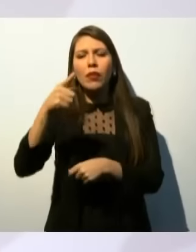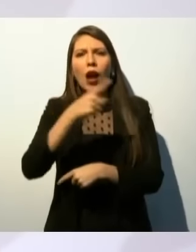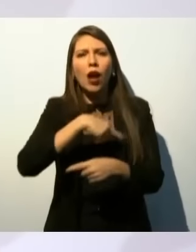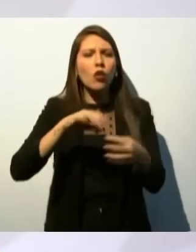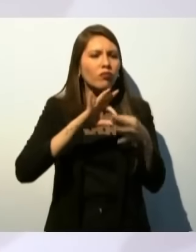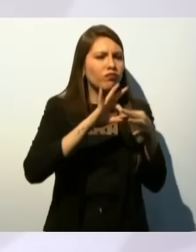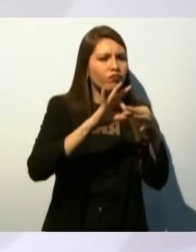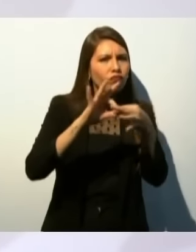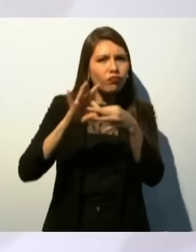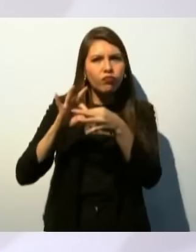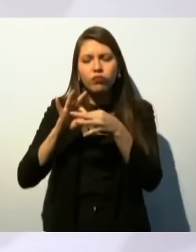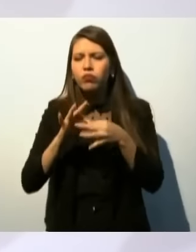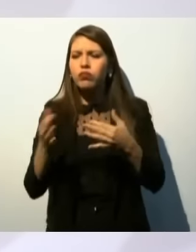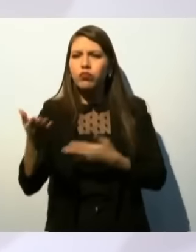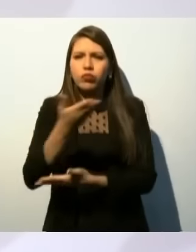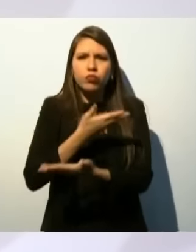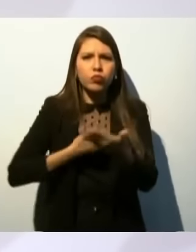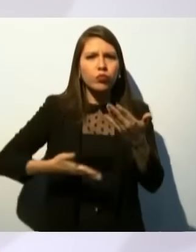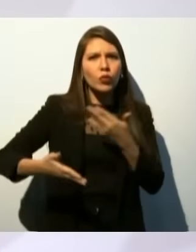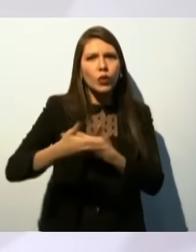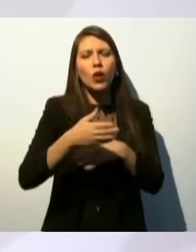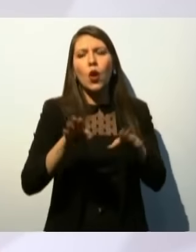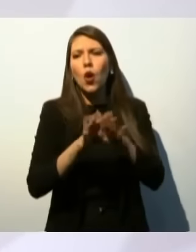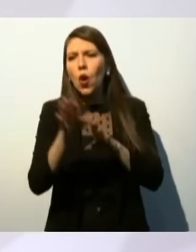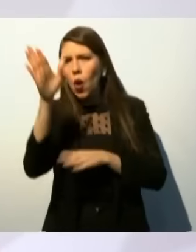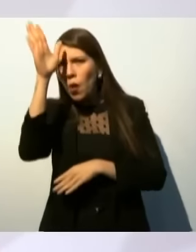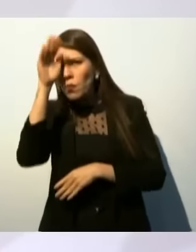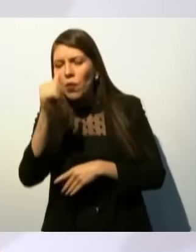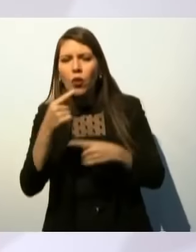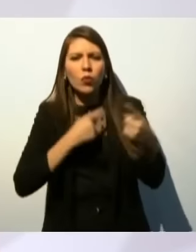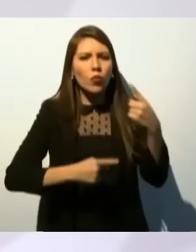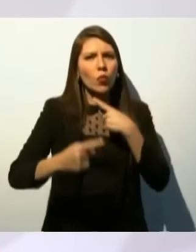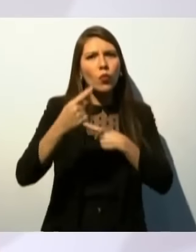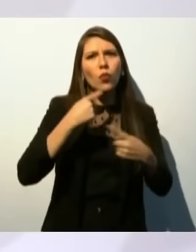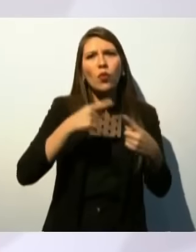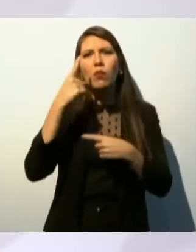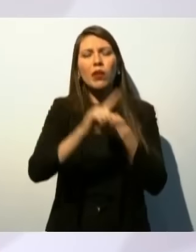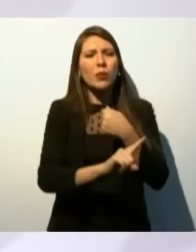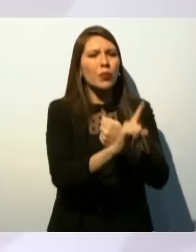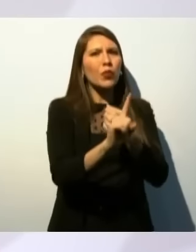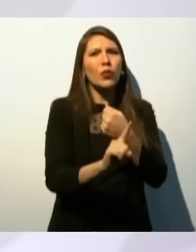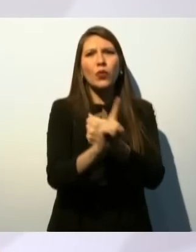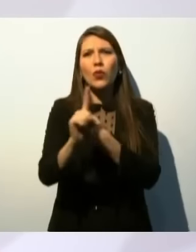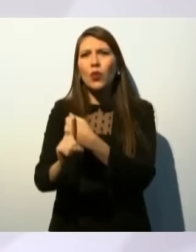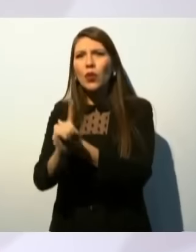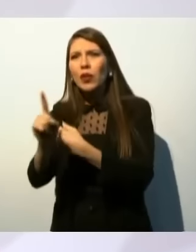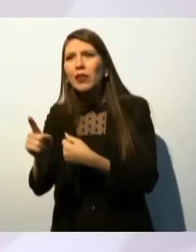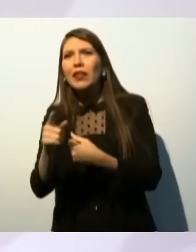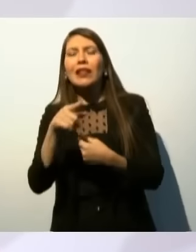y recursos que repercutan en resolver problemas significativos que agobian las comunidades y